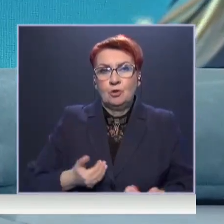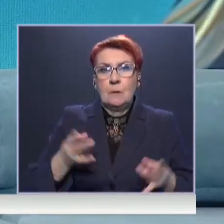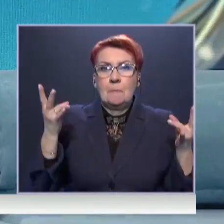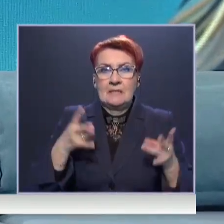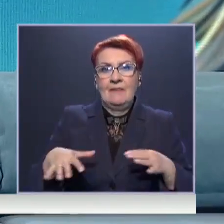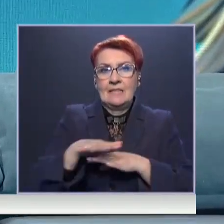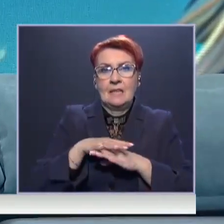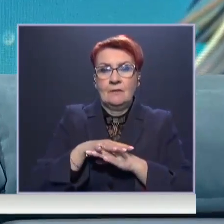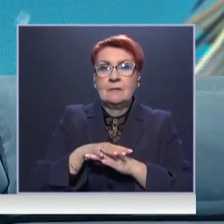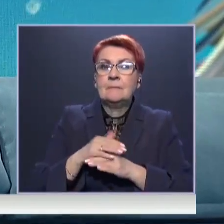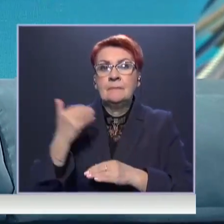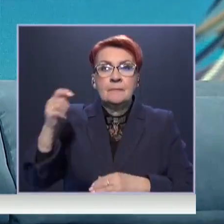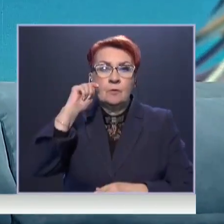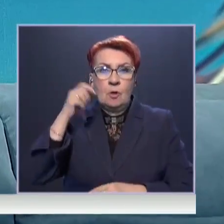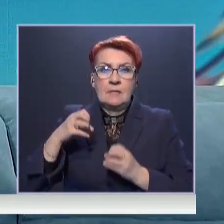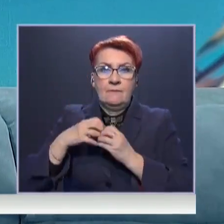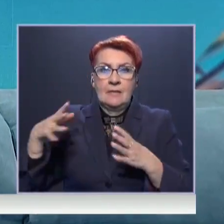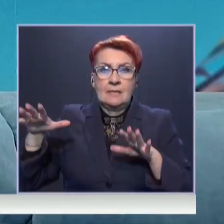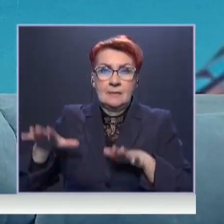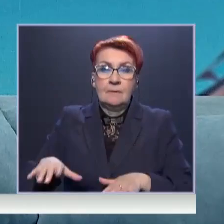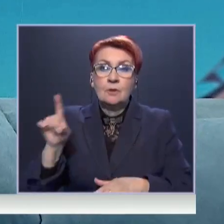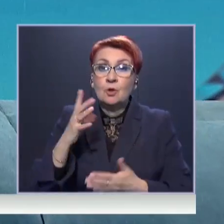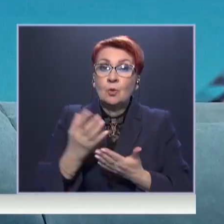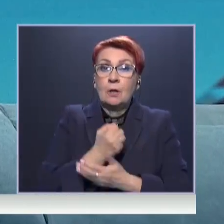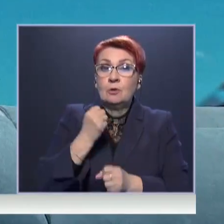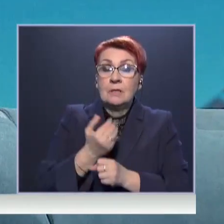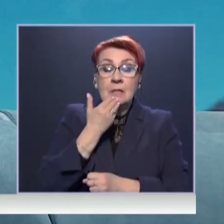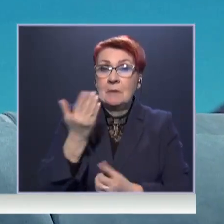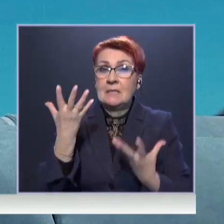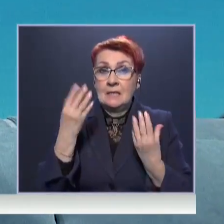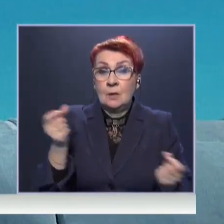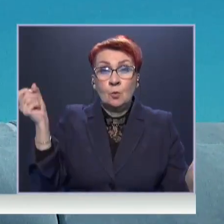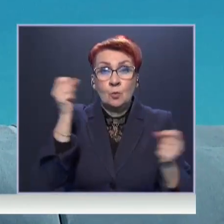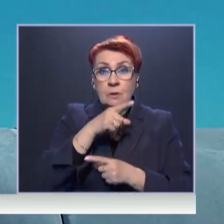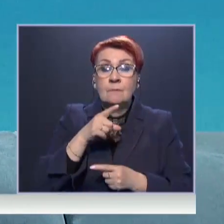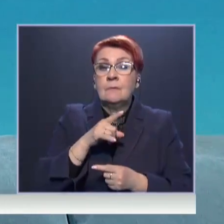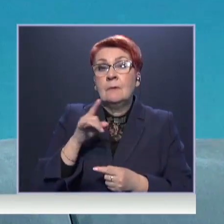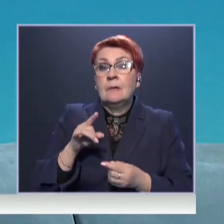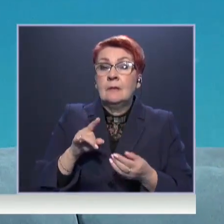территорий в зоне украинского конфликта Что удалось сделать за последние дни узнаем от пресс-секретаря синодального